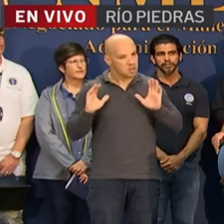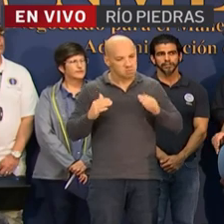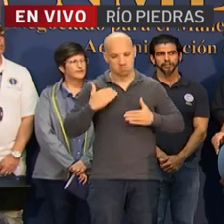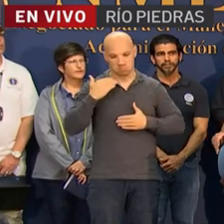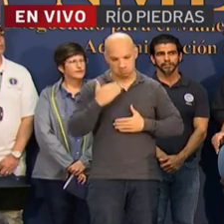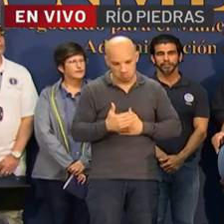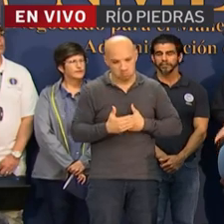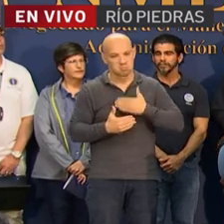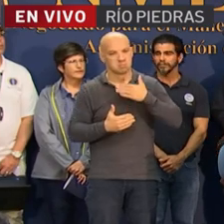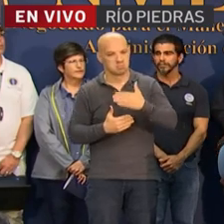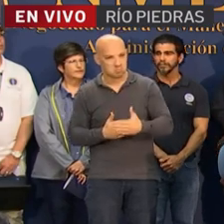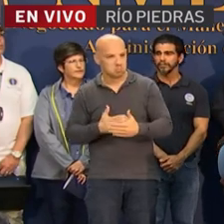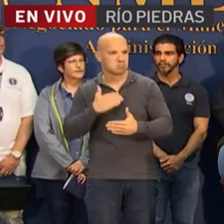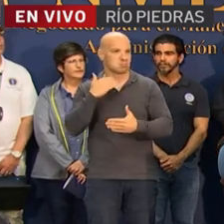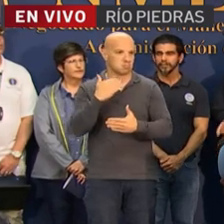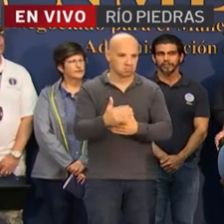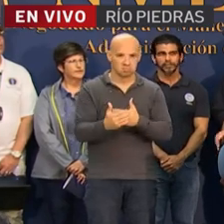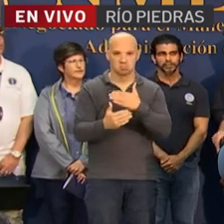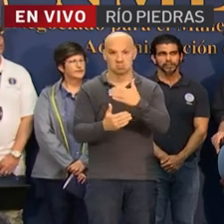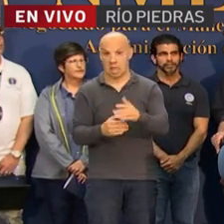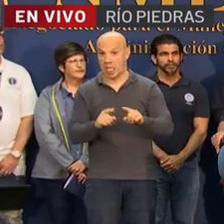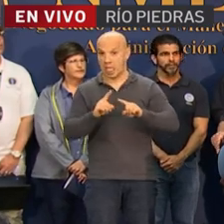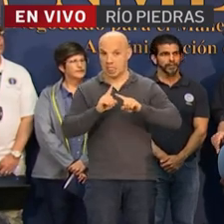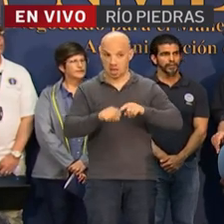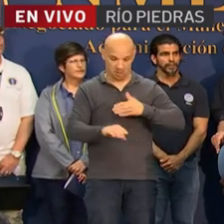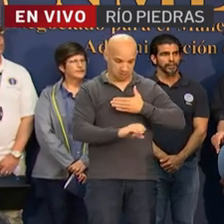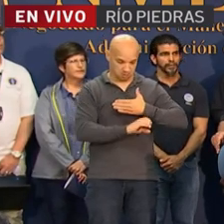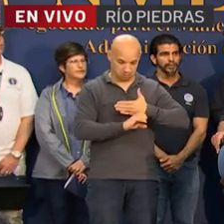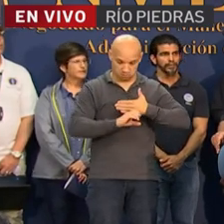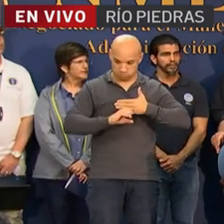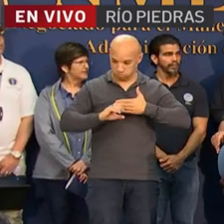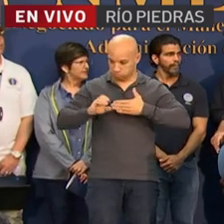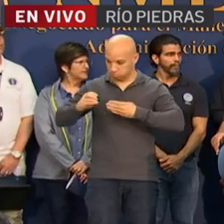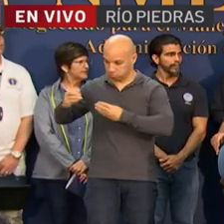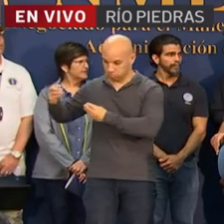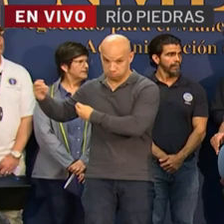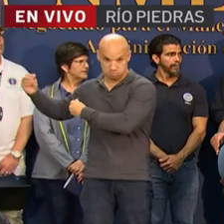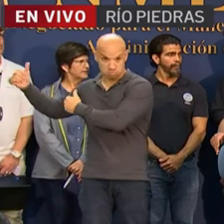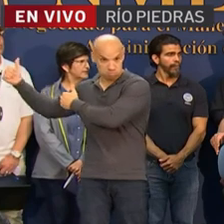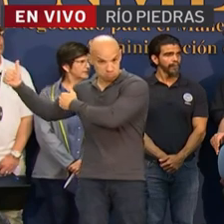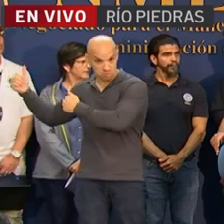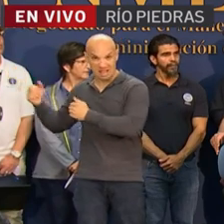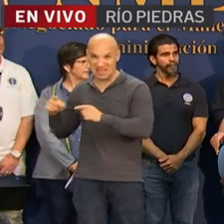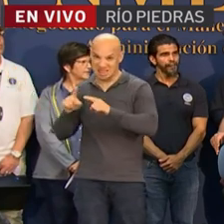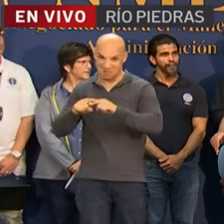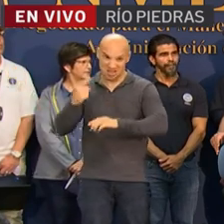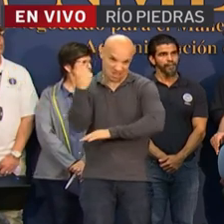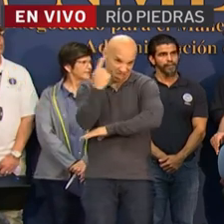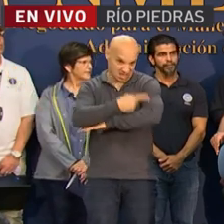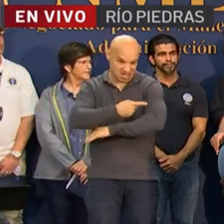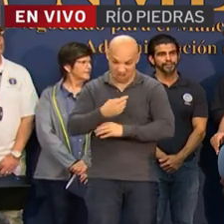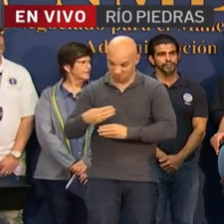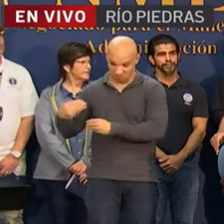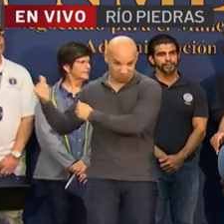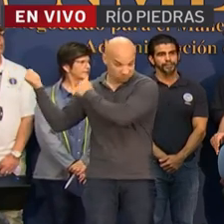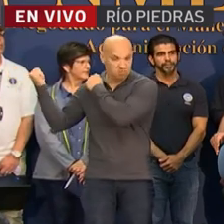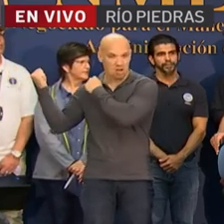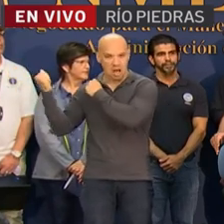LAS CLASES EN LAS ESCUELAS